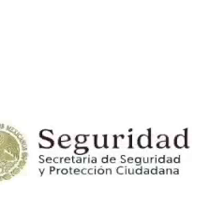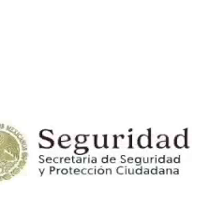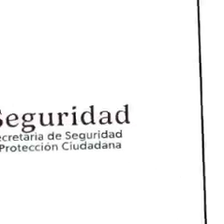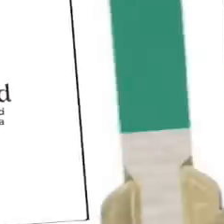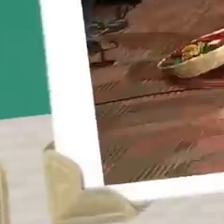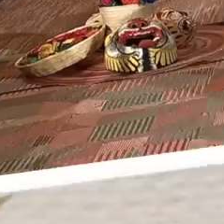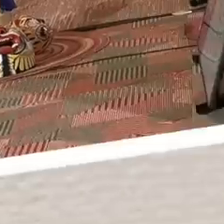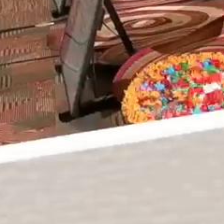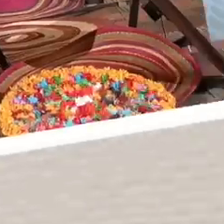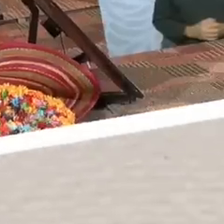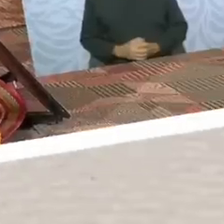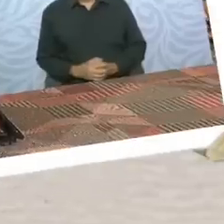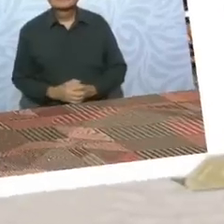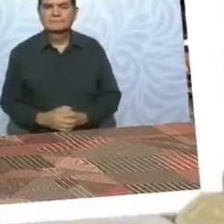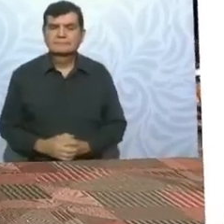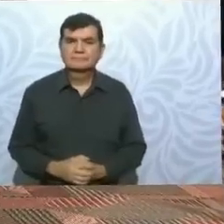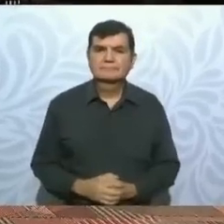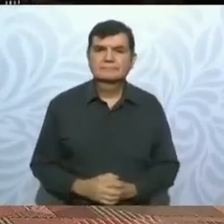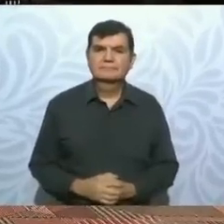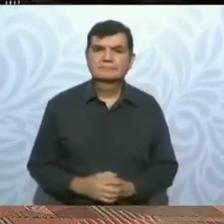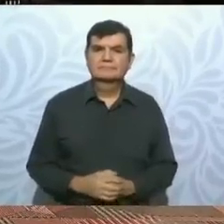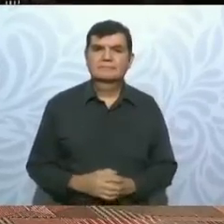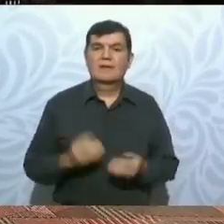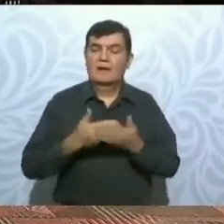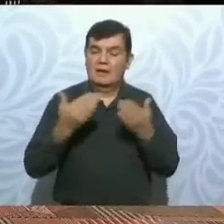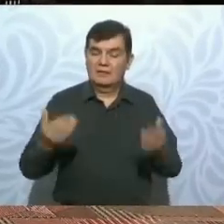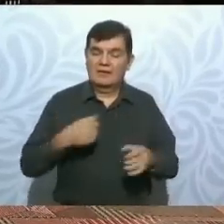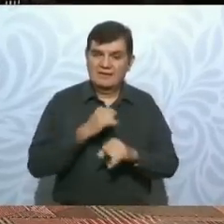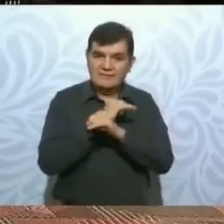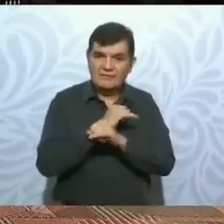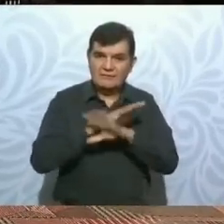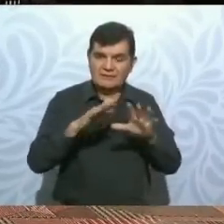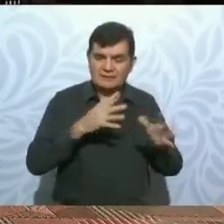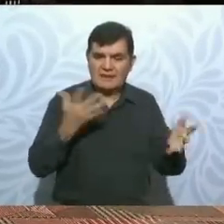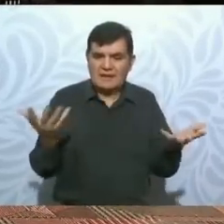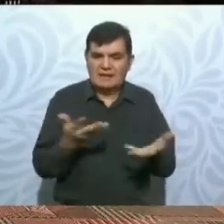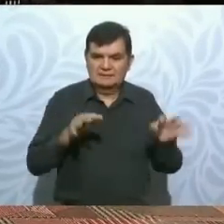transformación escucharemos el informe de acciones relativo al eje atención